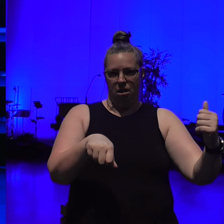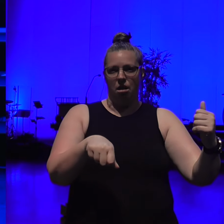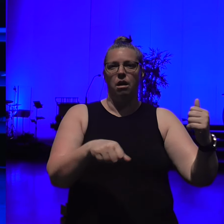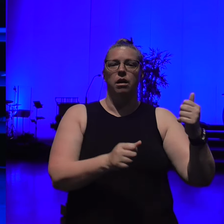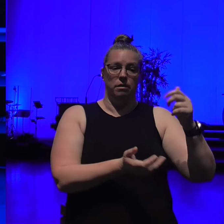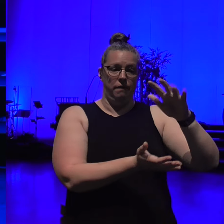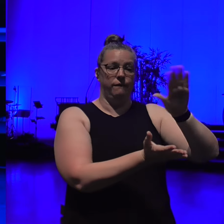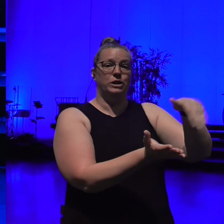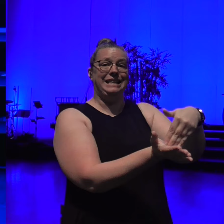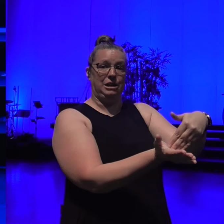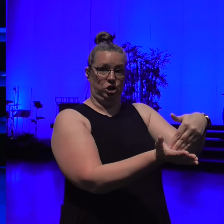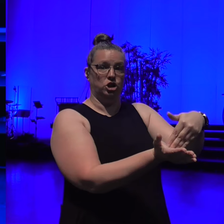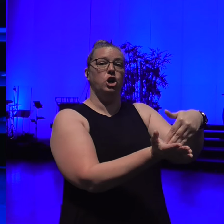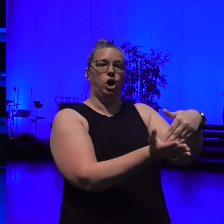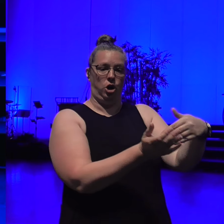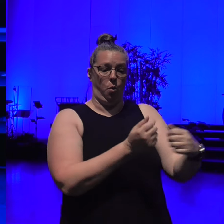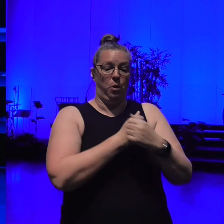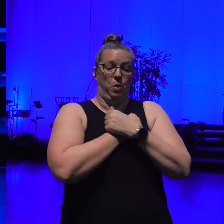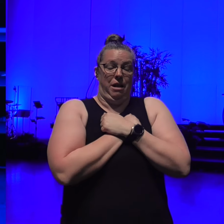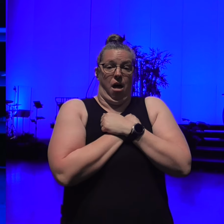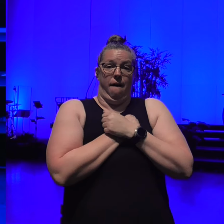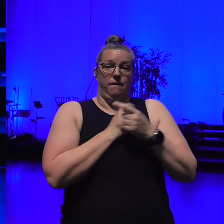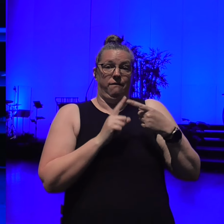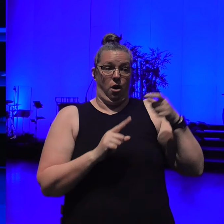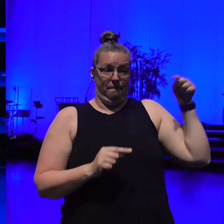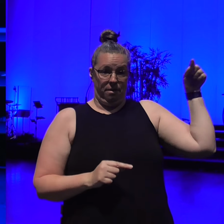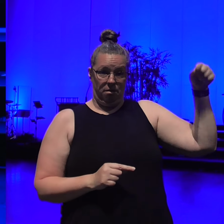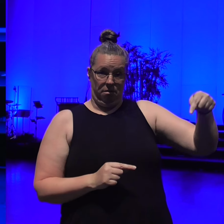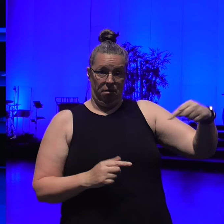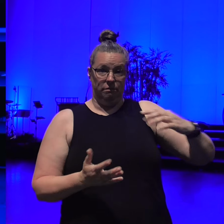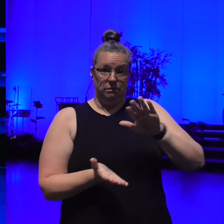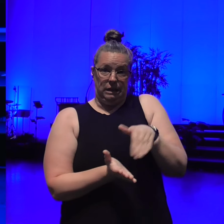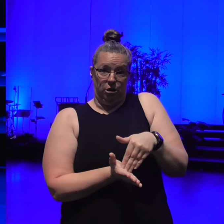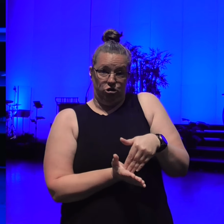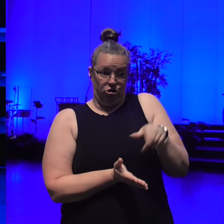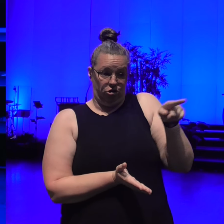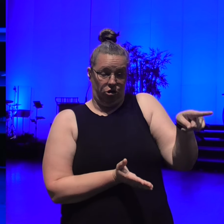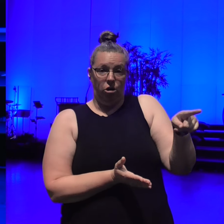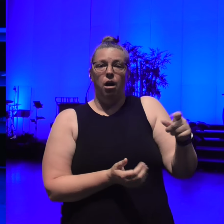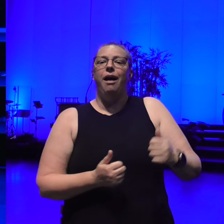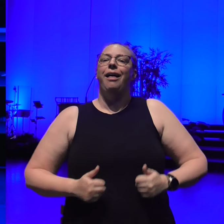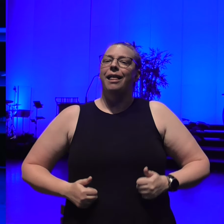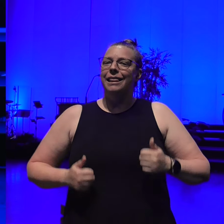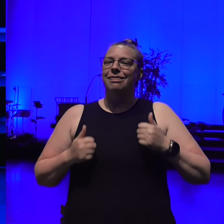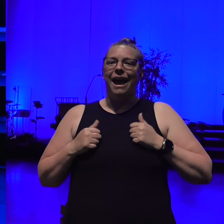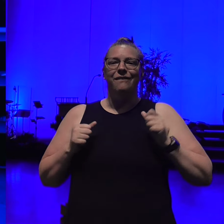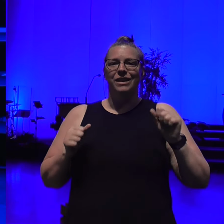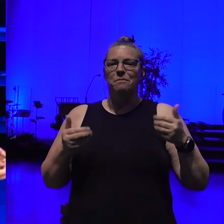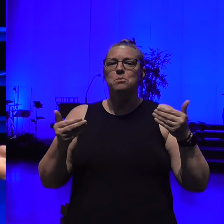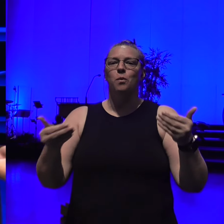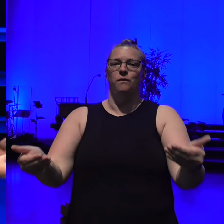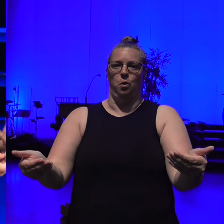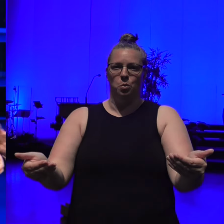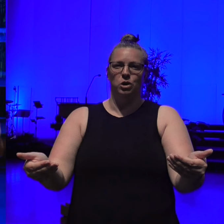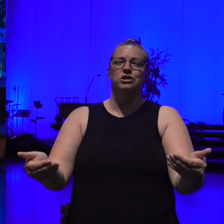Y cuando podemos amar desde ese centro, la vida tiene una forma de avanzar para nosotros, de hacer surgir